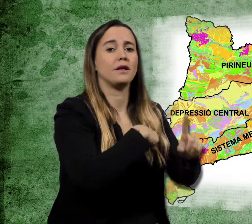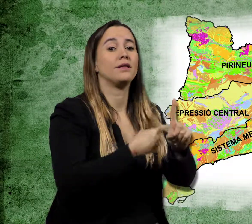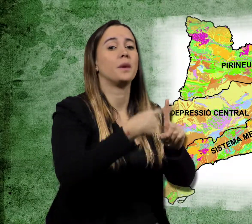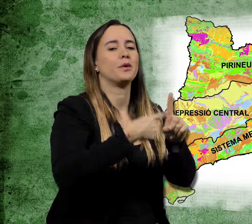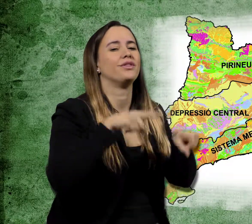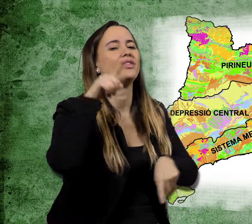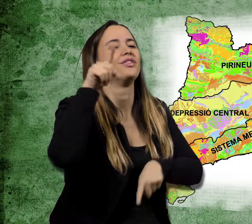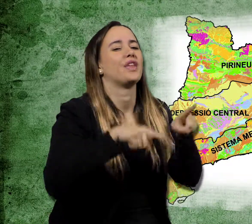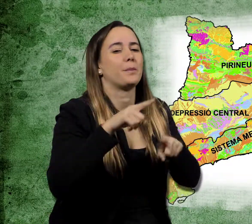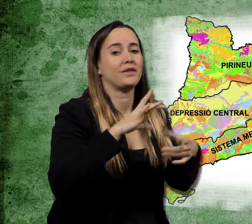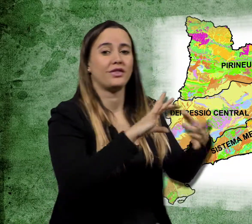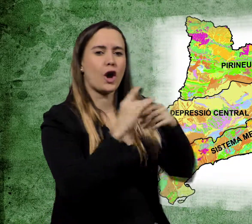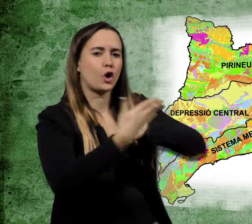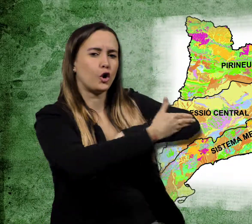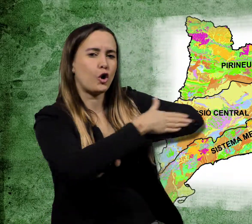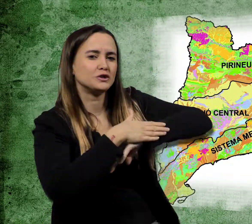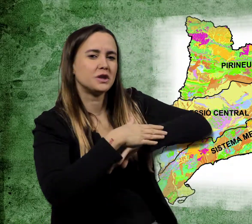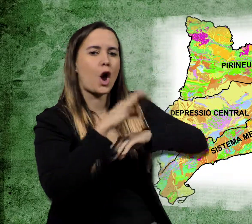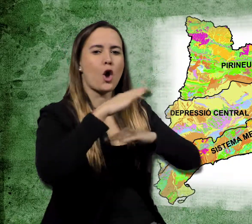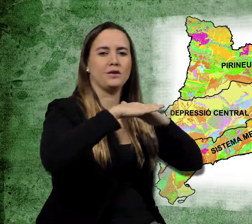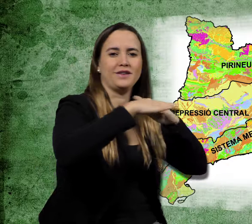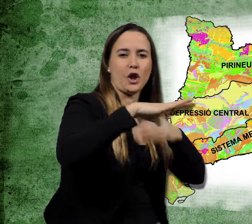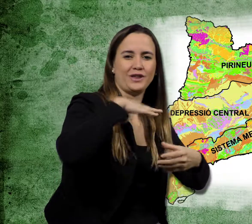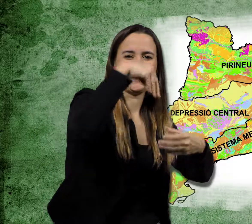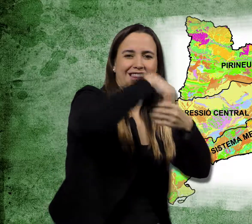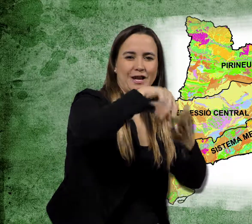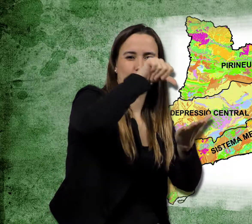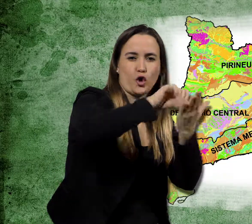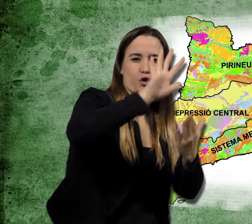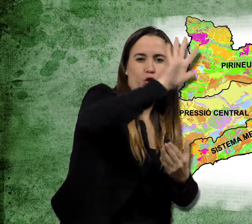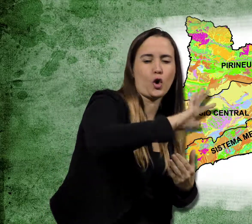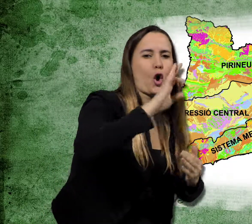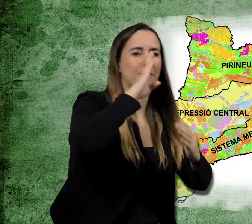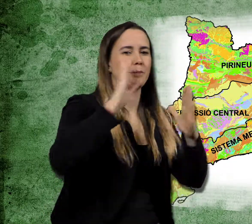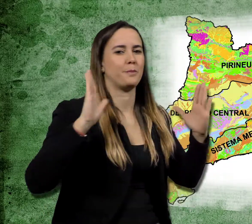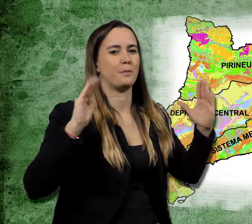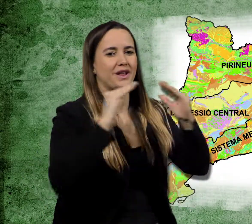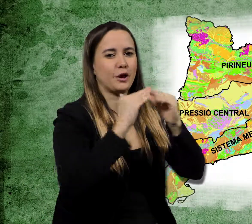les temperatures oscil·len considerablement de la línia de costa a les planes de l'interior i els Pirineus.